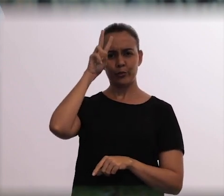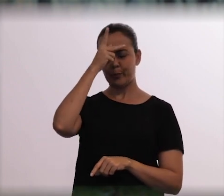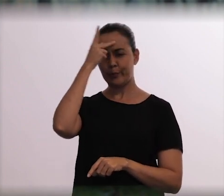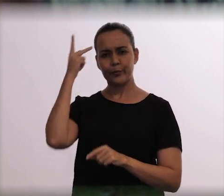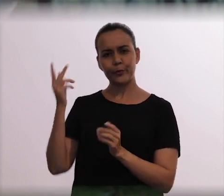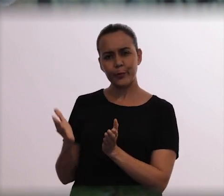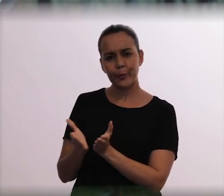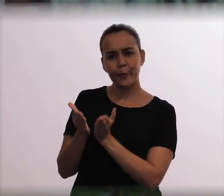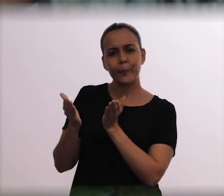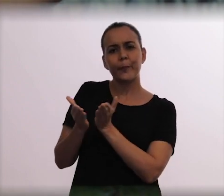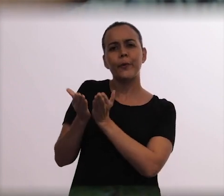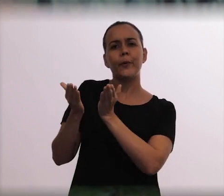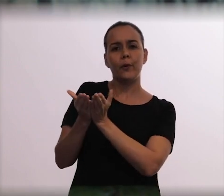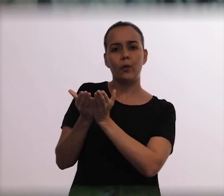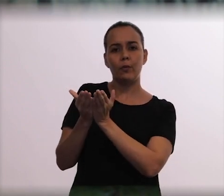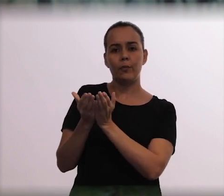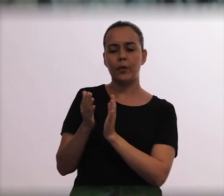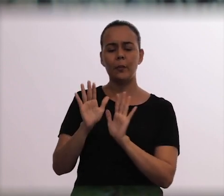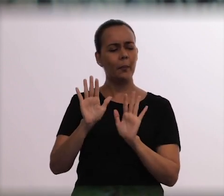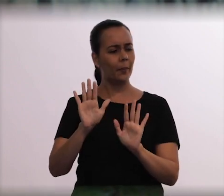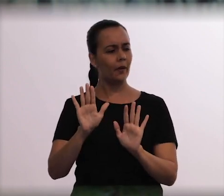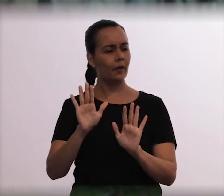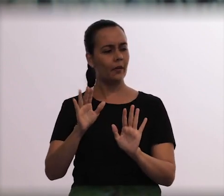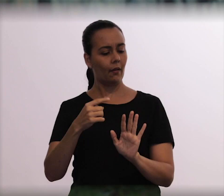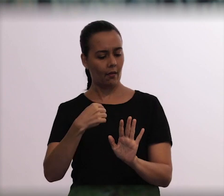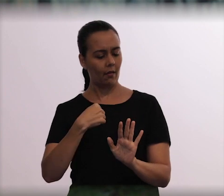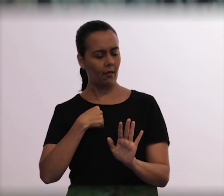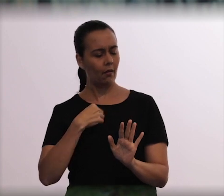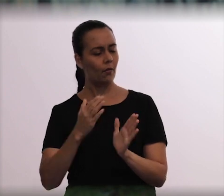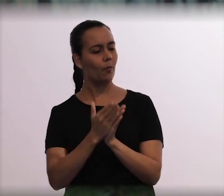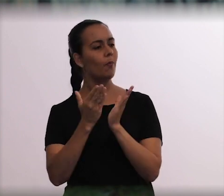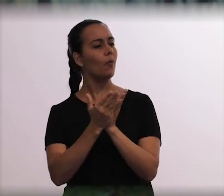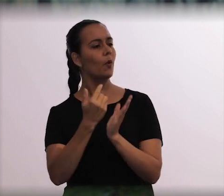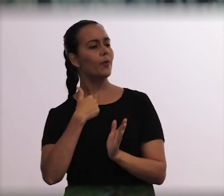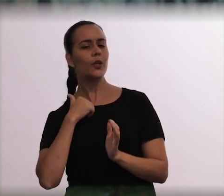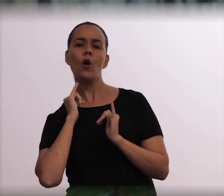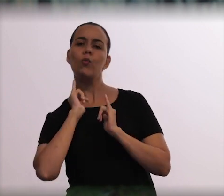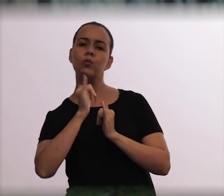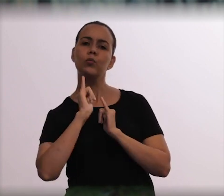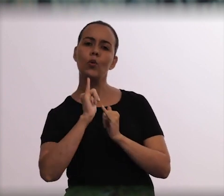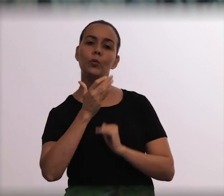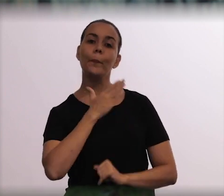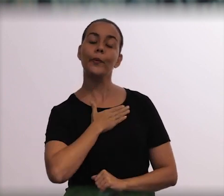Deixa que a gente conta a nossa história, certo? Mas também, eu gostava dessa ideia do sujeito periférico,